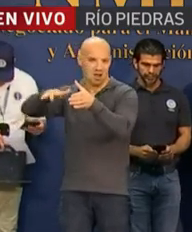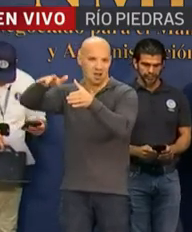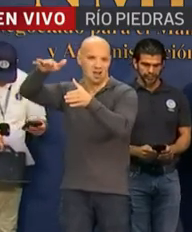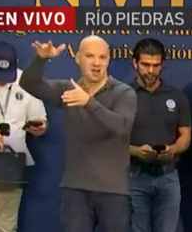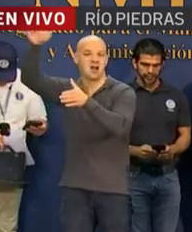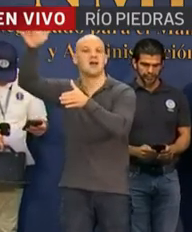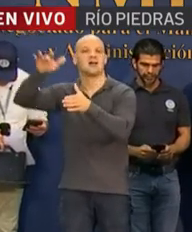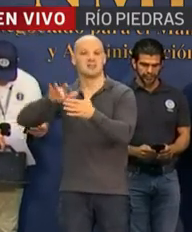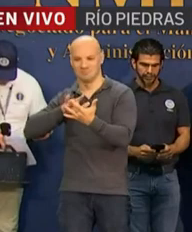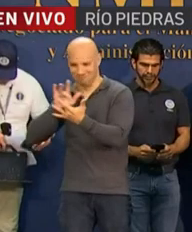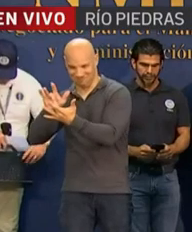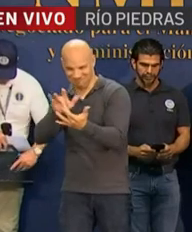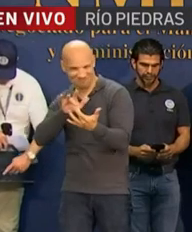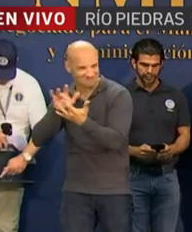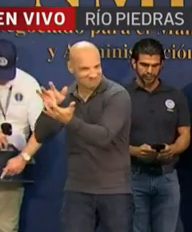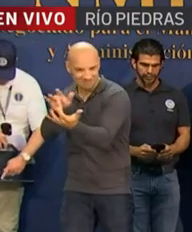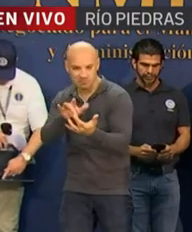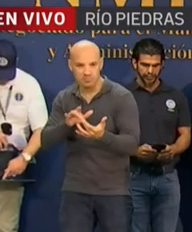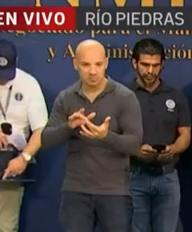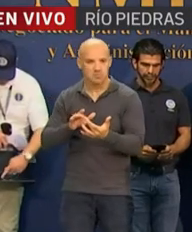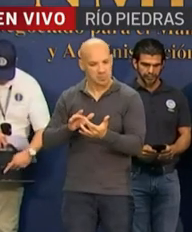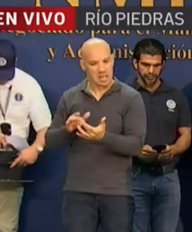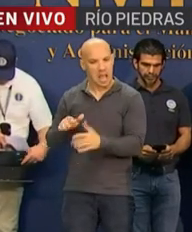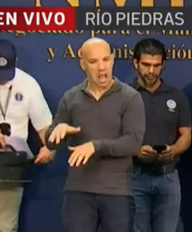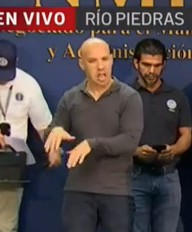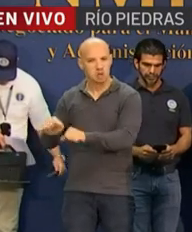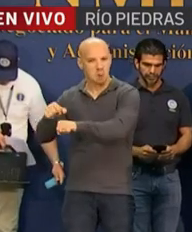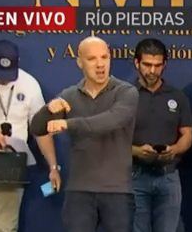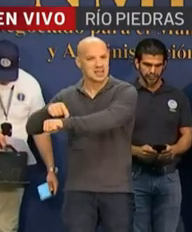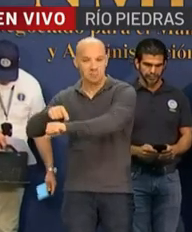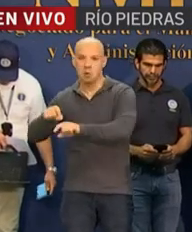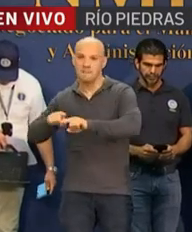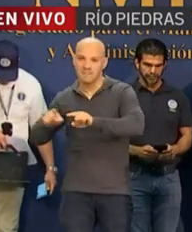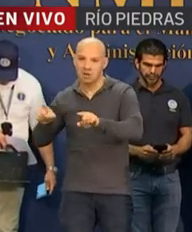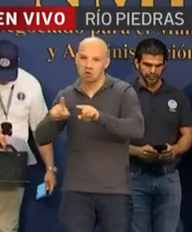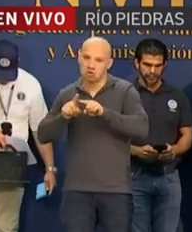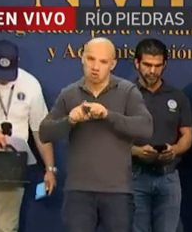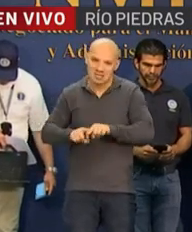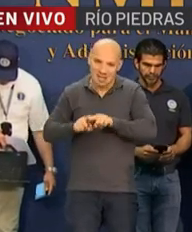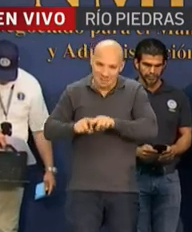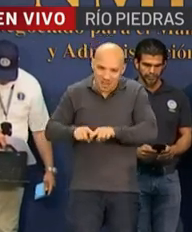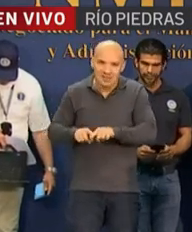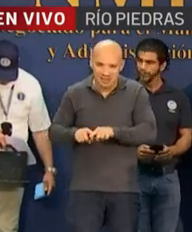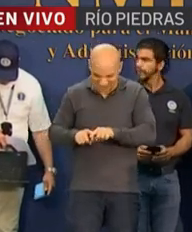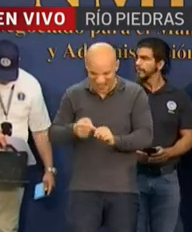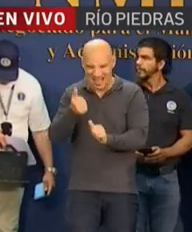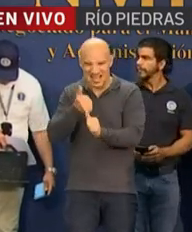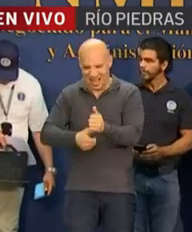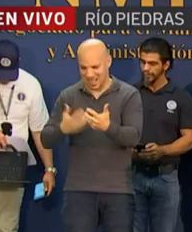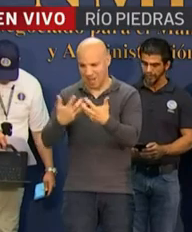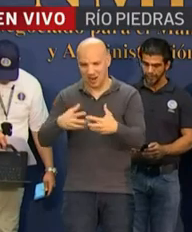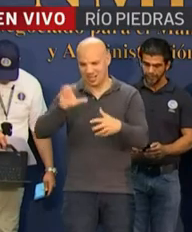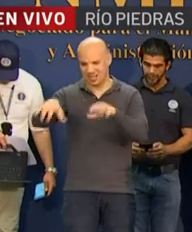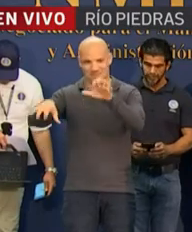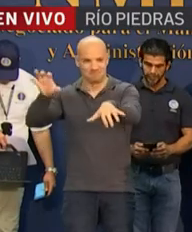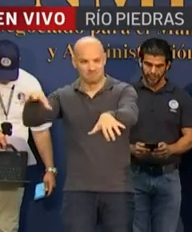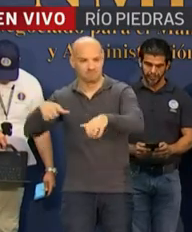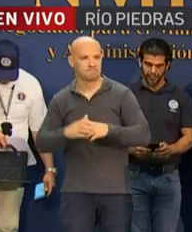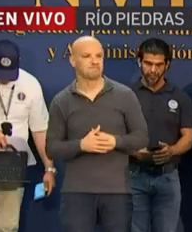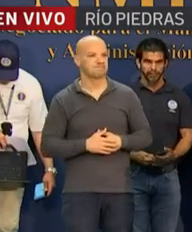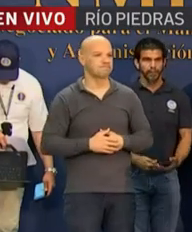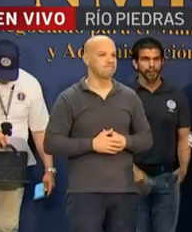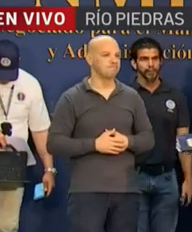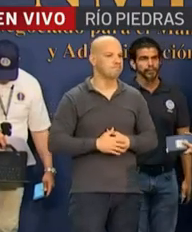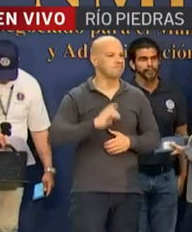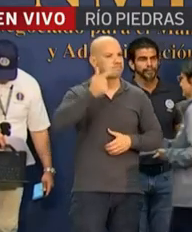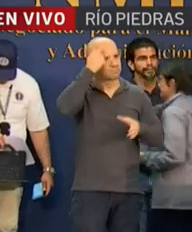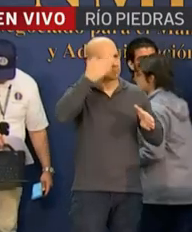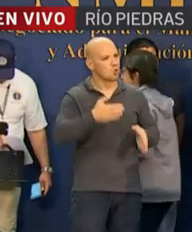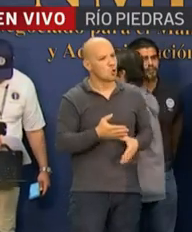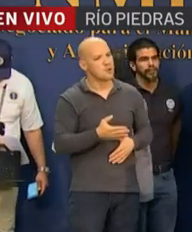PROGRESIVO, TOMA MÁS TIEMPO